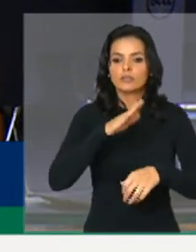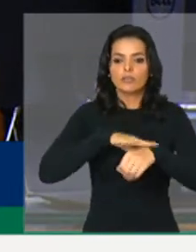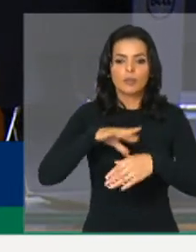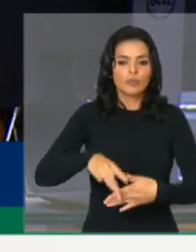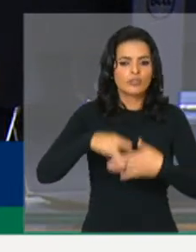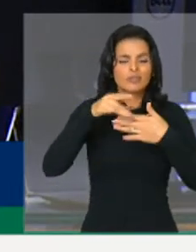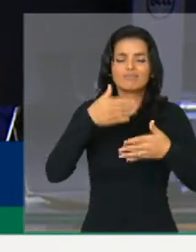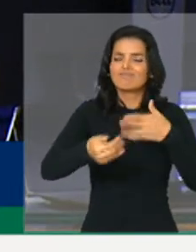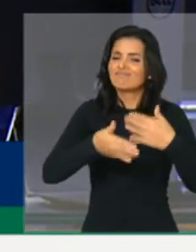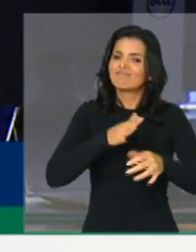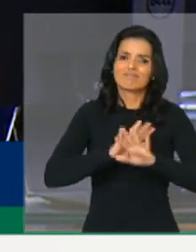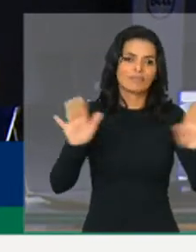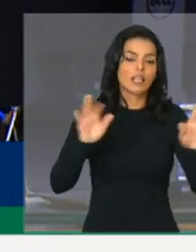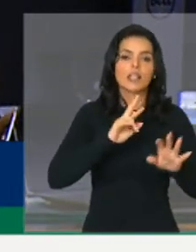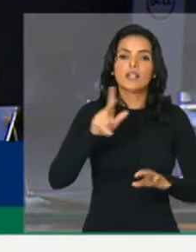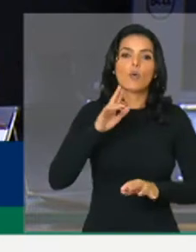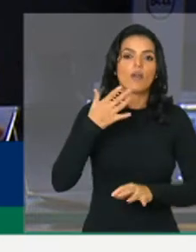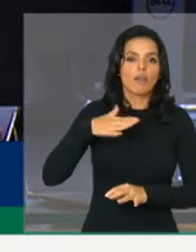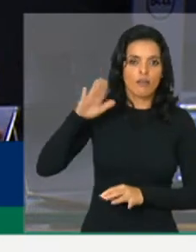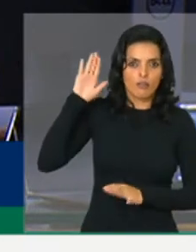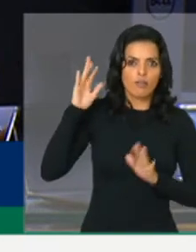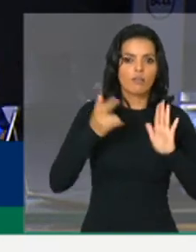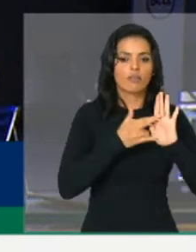UMA COISA PELA OUTRA. O PROJETO NÃO HÁ PROBLEMA